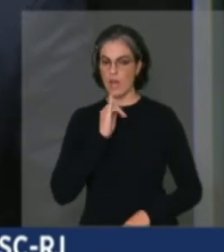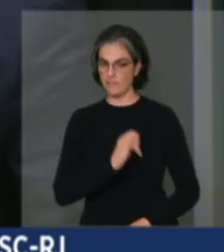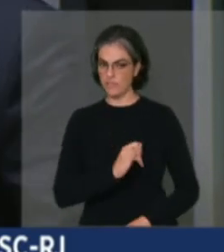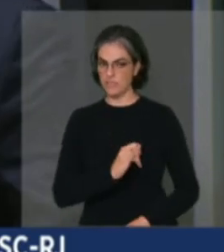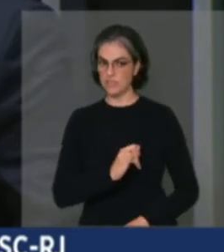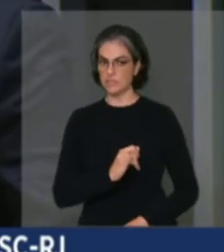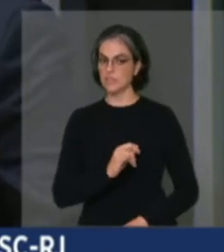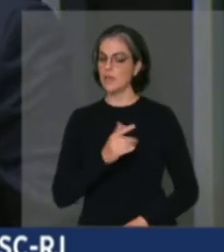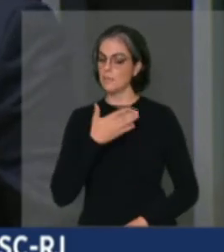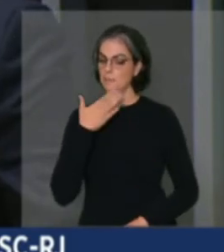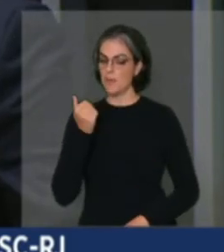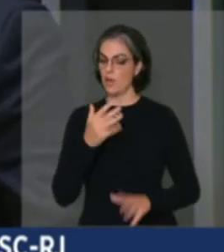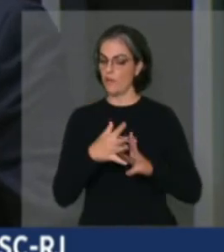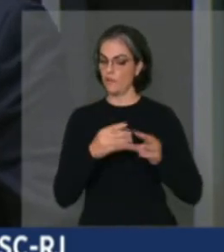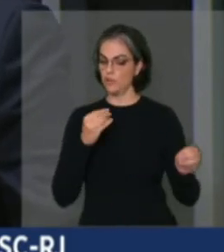CONSTITUCIONAIS AVISAM... CORRAM PORQUE O EXÉRCITO VEM